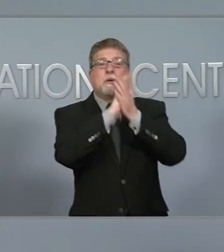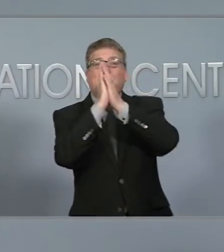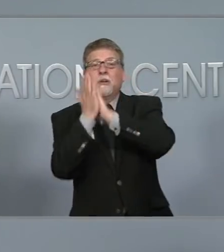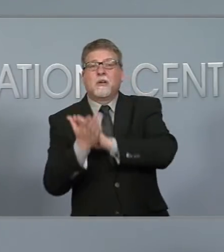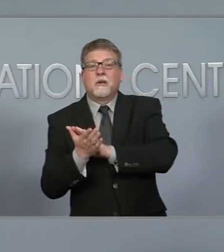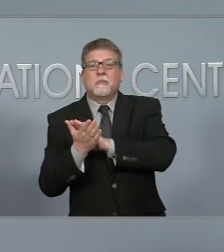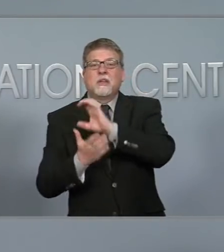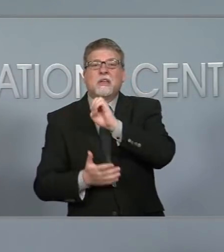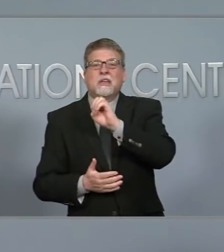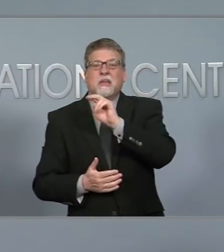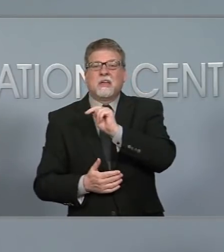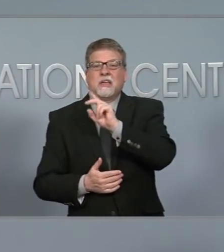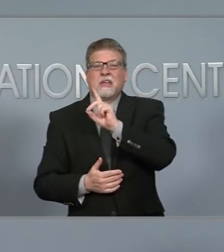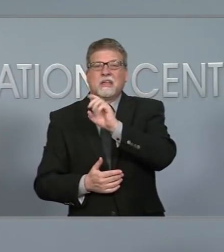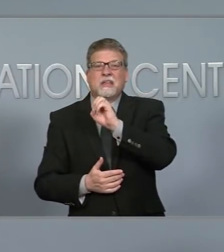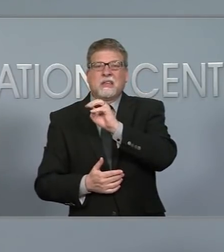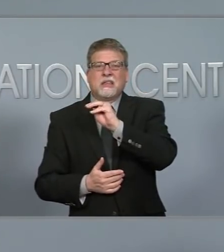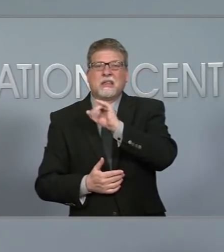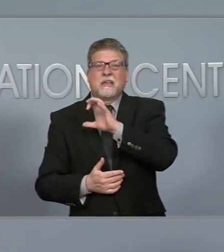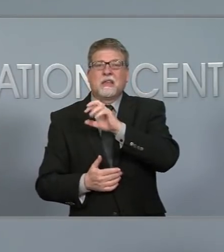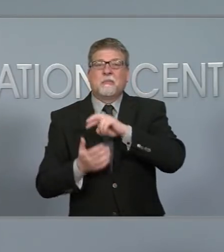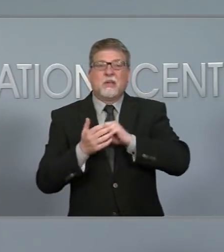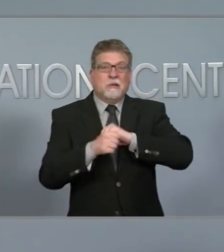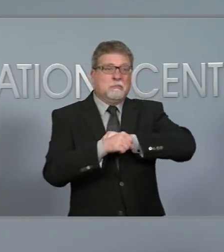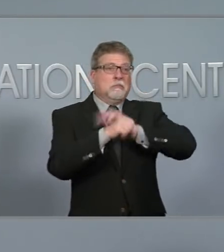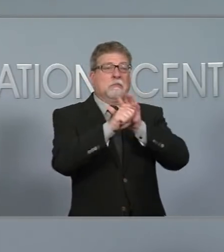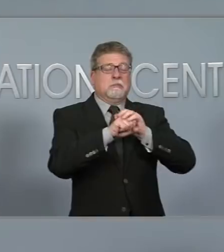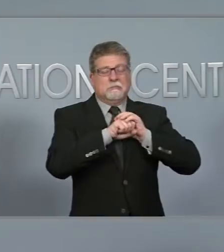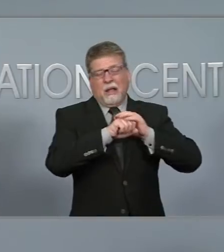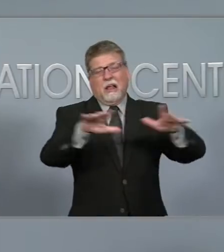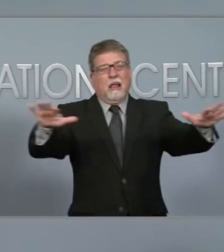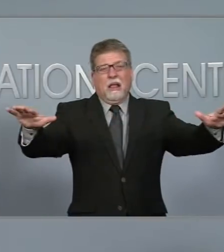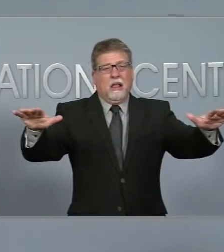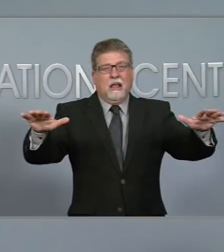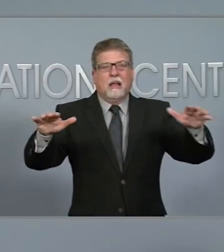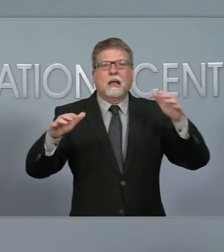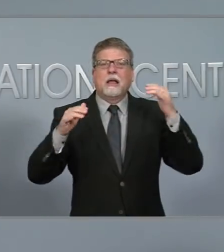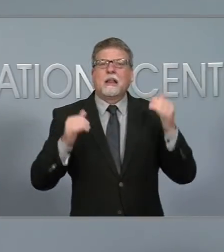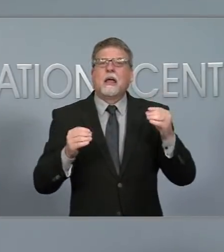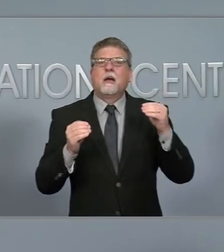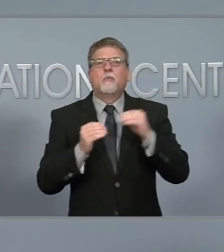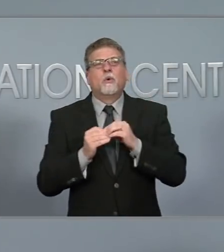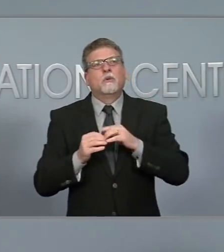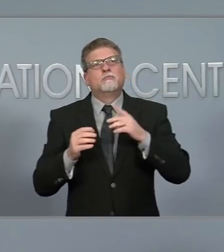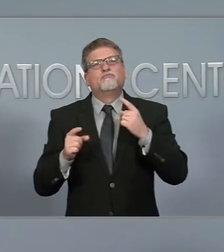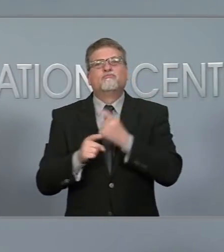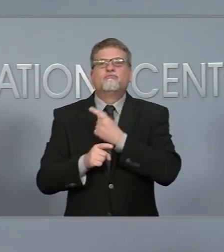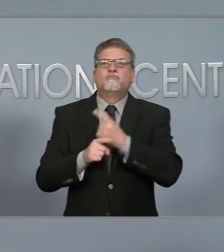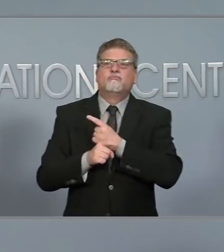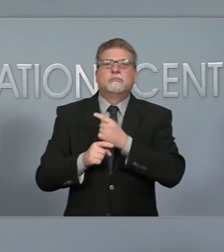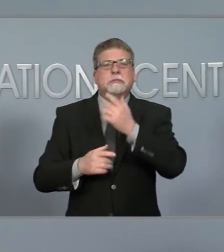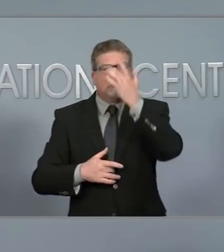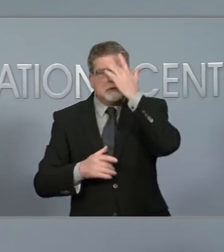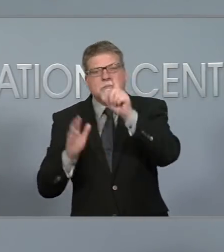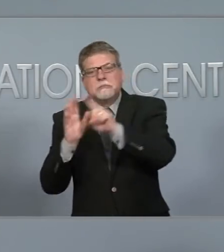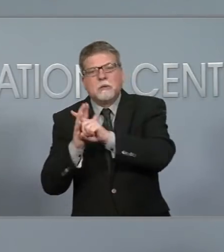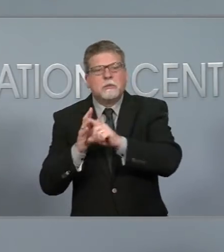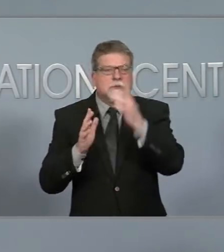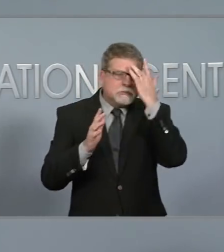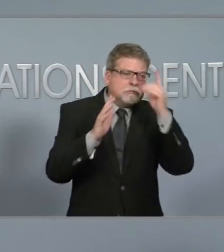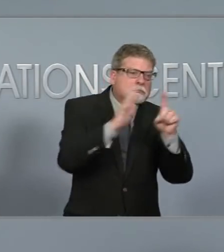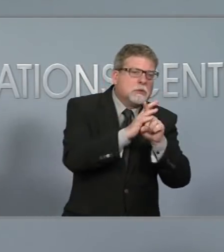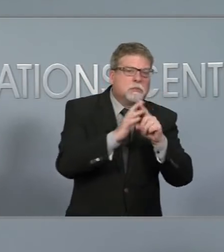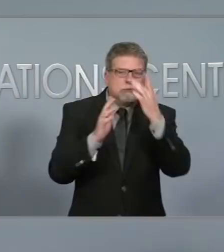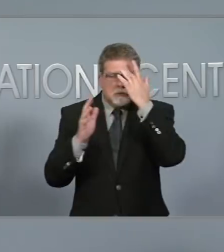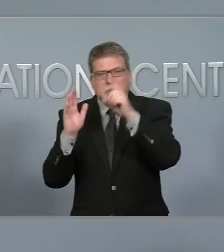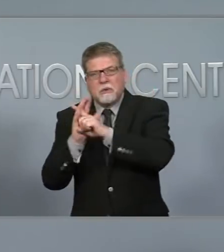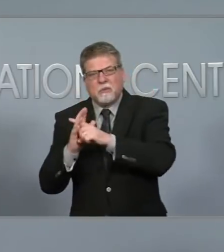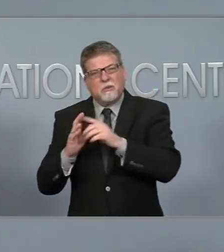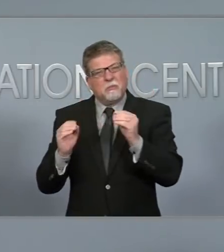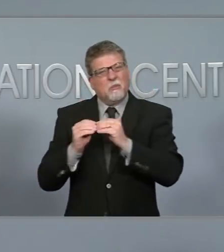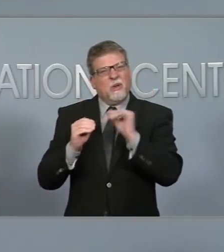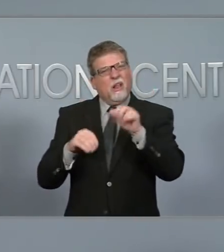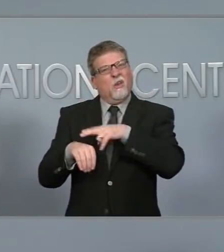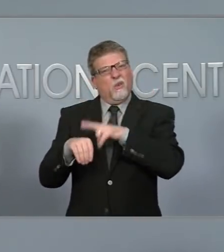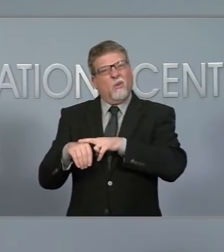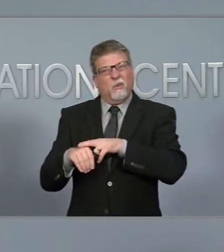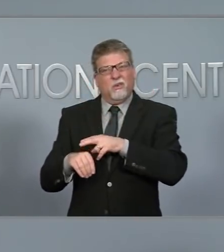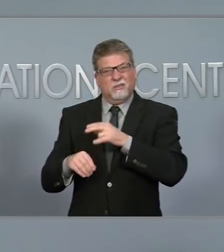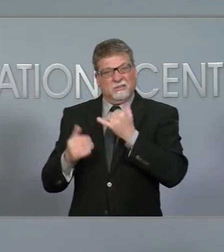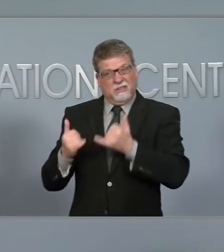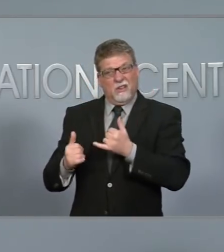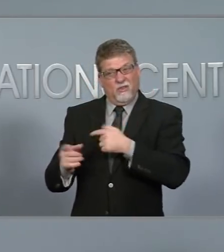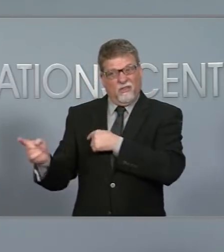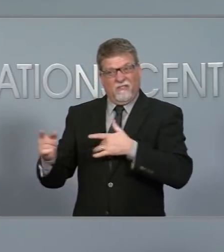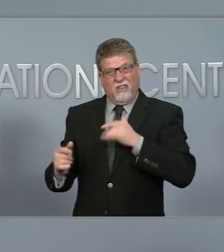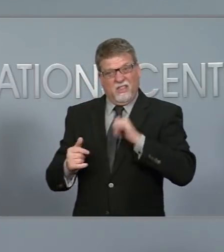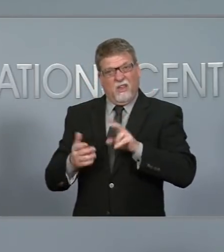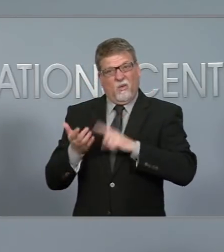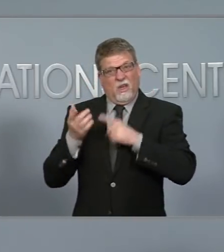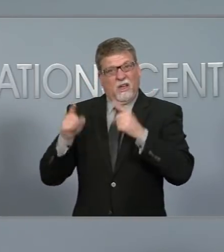dirección positiva.